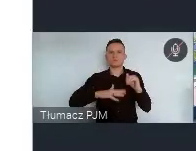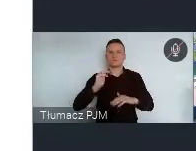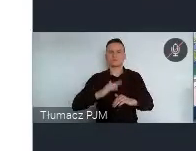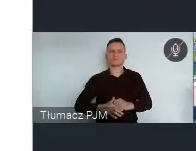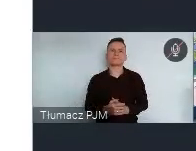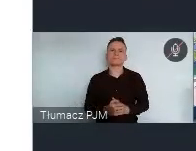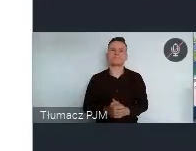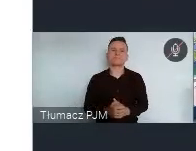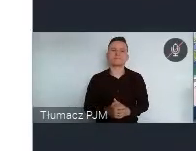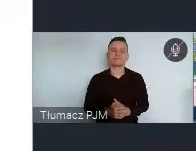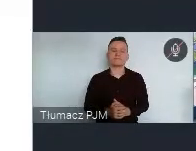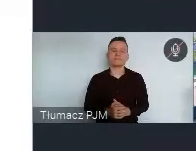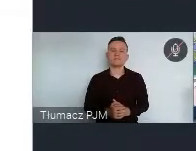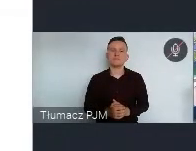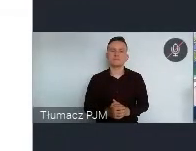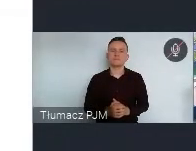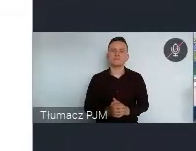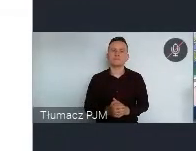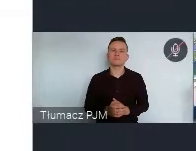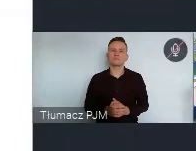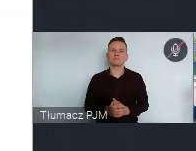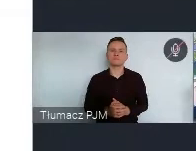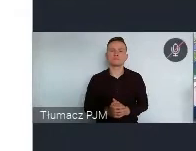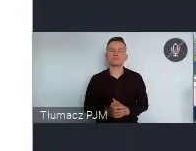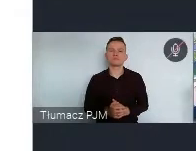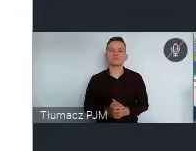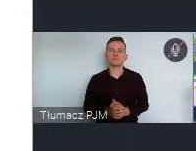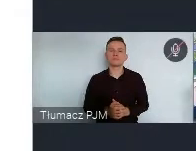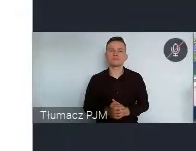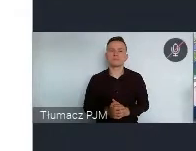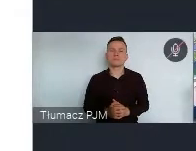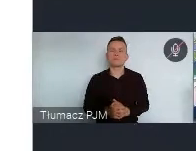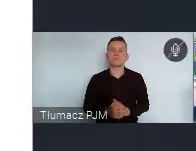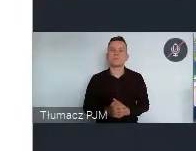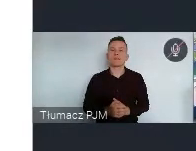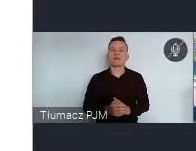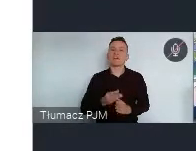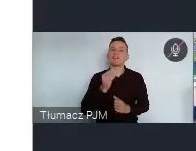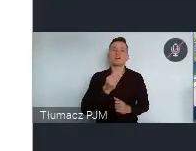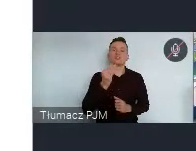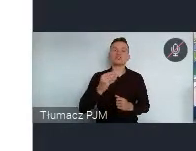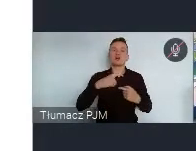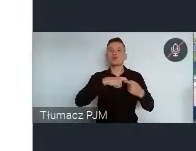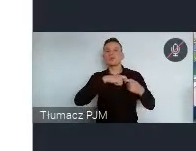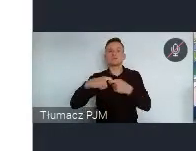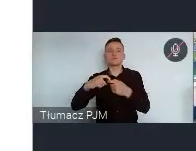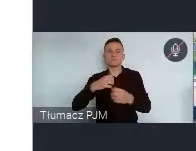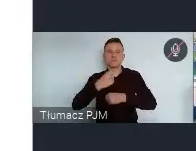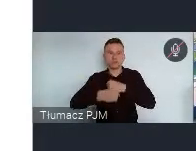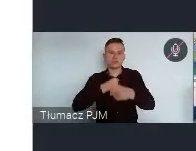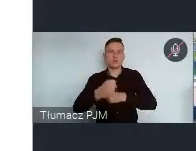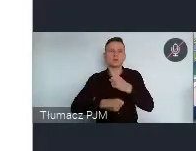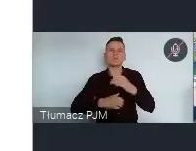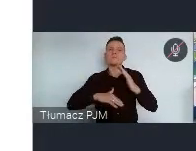Kontynuacją jakby działań wcześniejszych jest właśnie budowa tego ogrodu deszczowego.